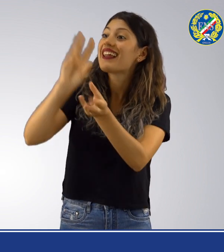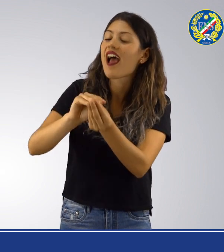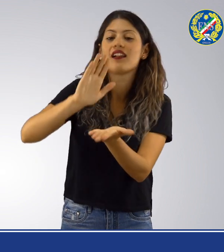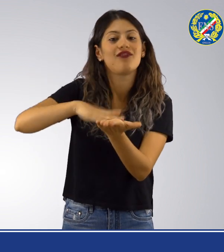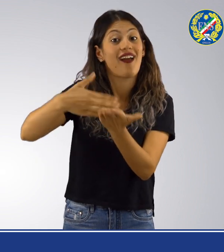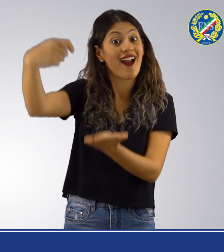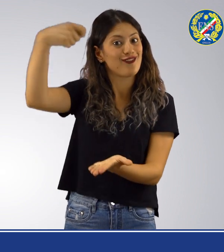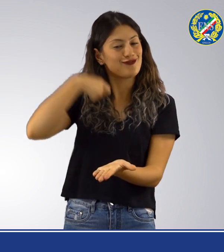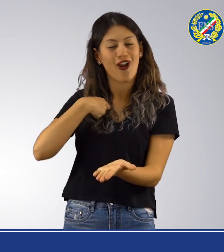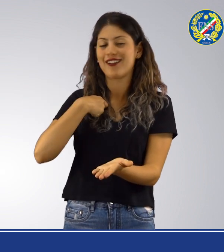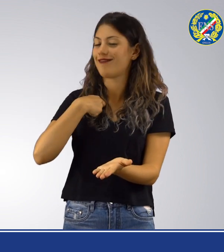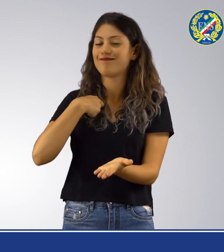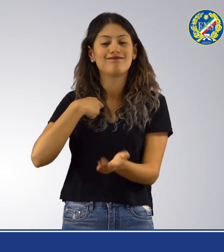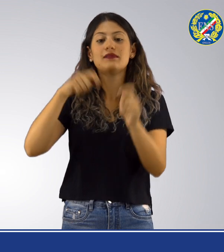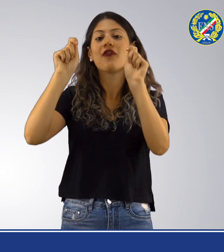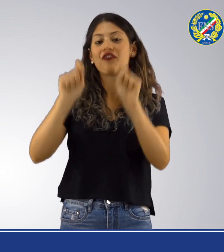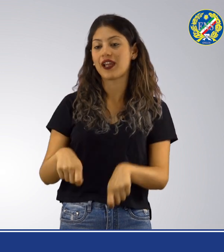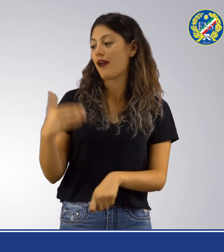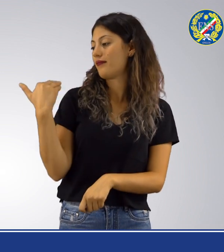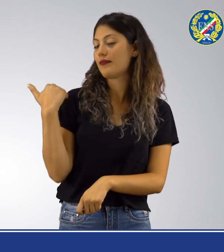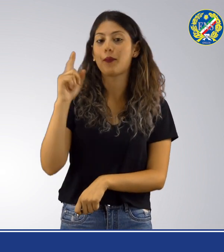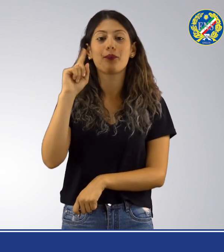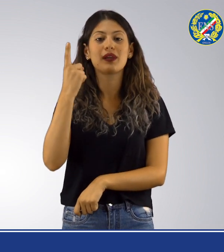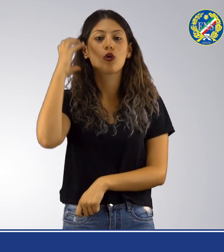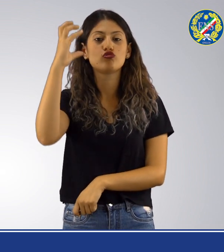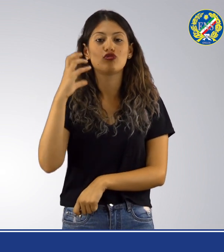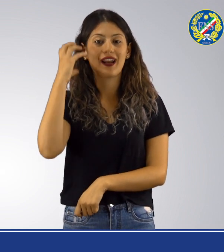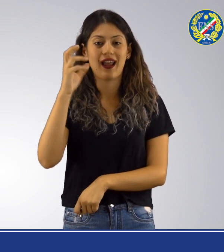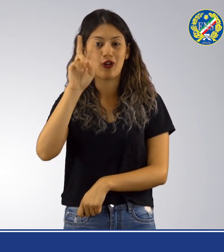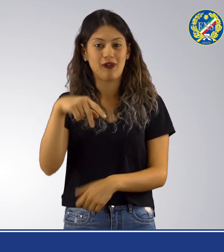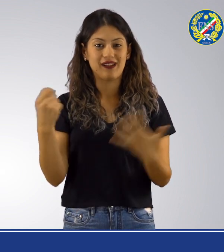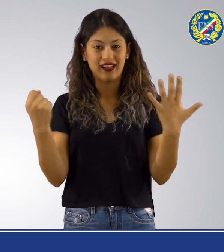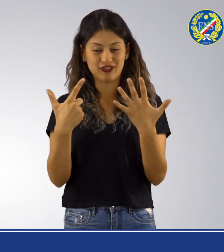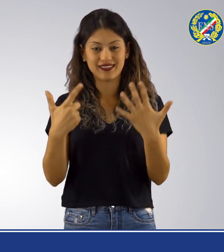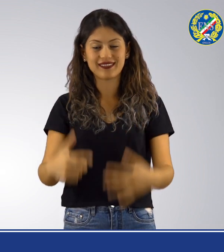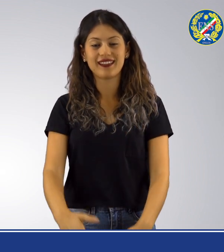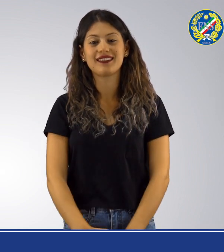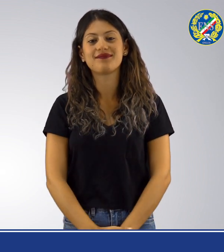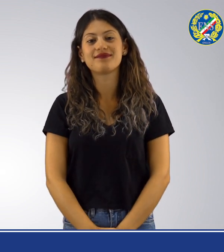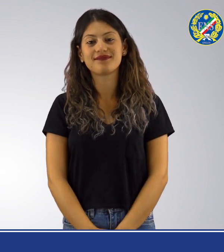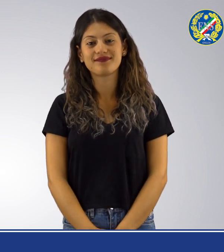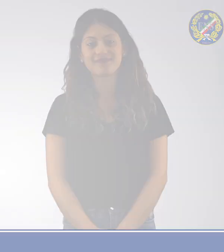Ma non potrà avere gli arretrati per gli anni passati, la domanda è valida dal 1 Gennaio 2017